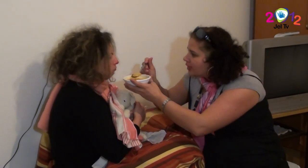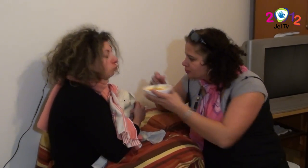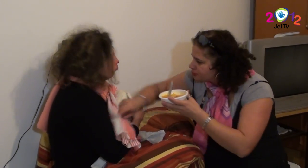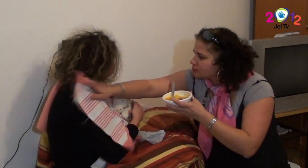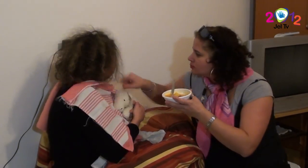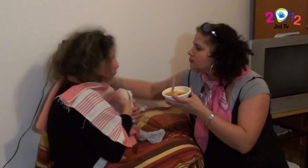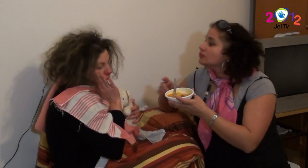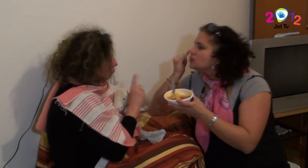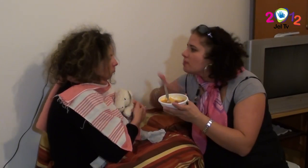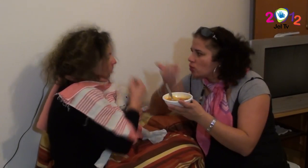Finom!